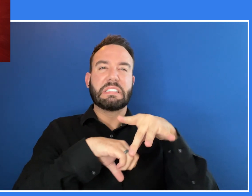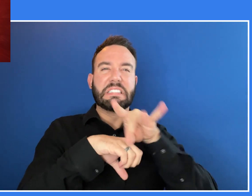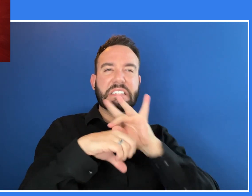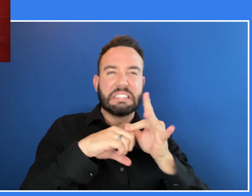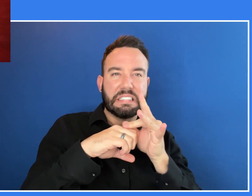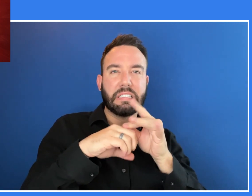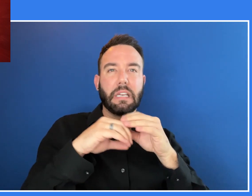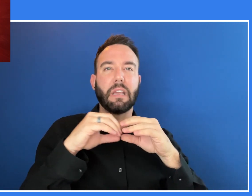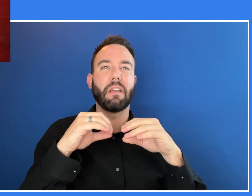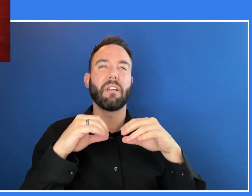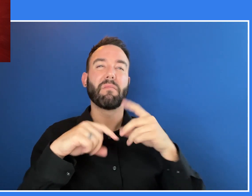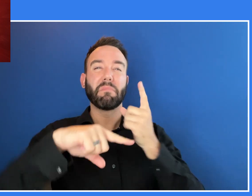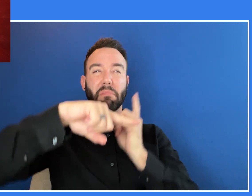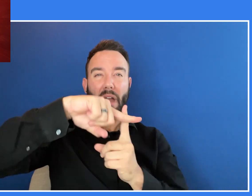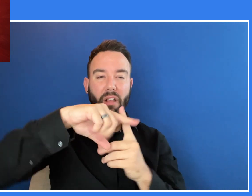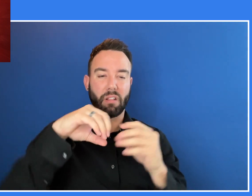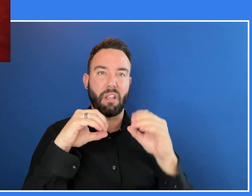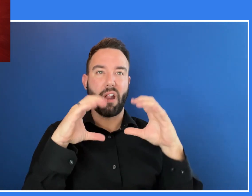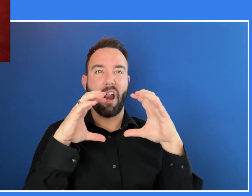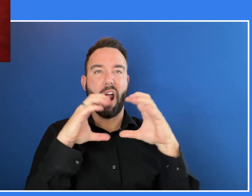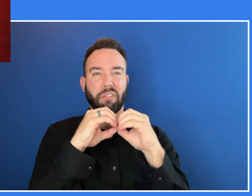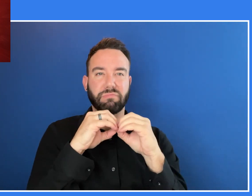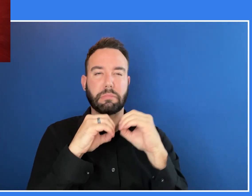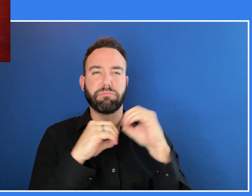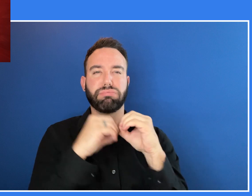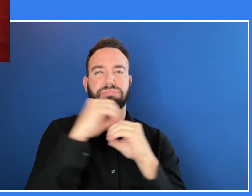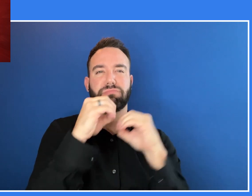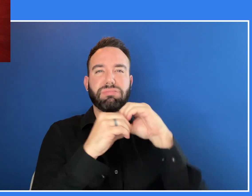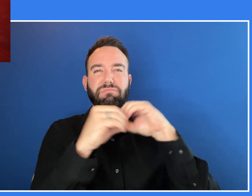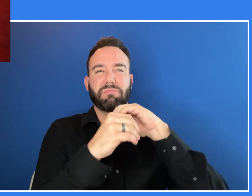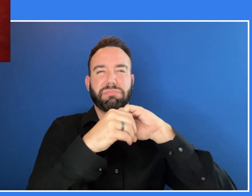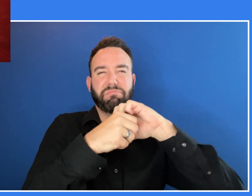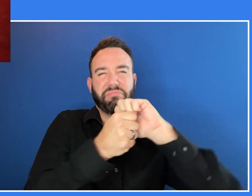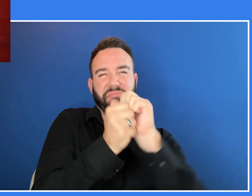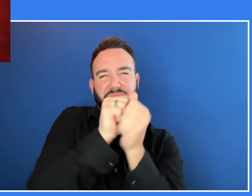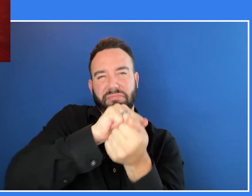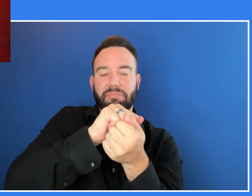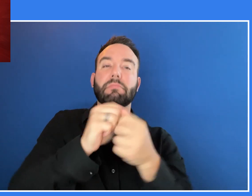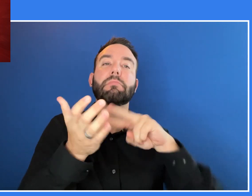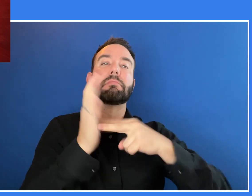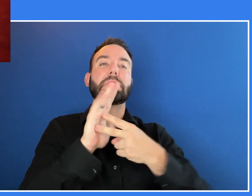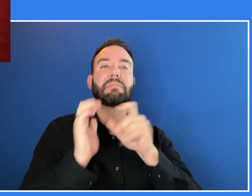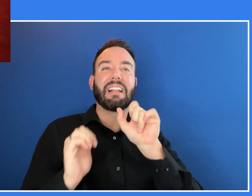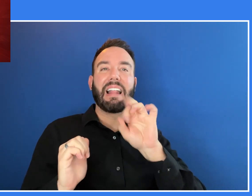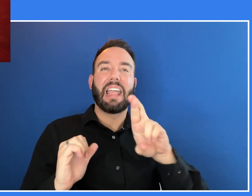y a complicaciones potencialmente mortales que pueden afectar todas las partes del cuerpo.